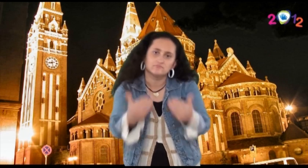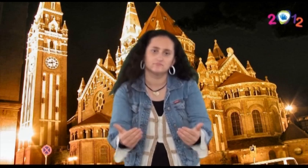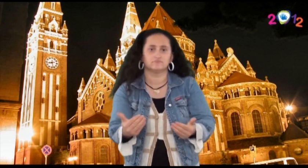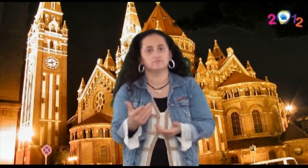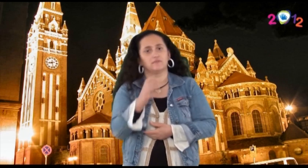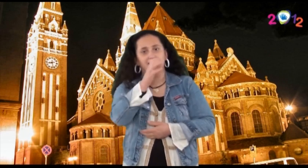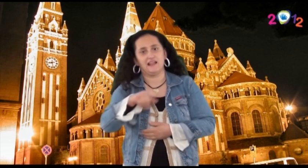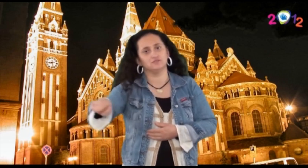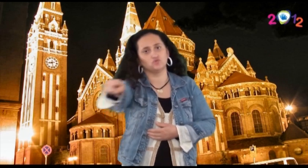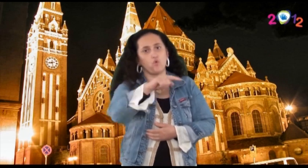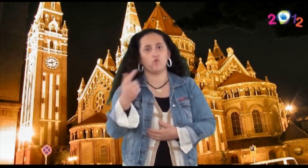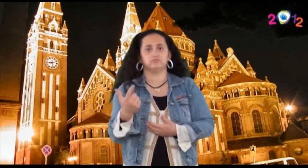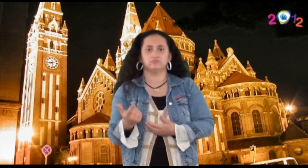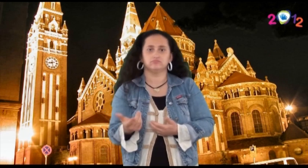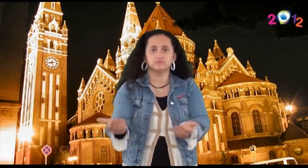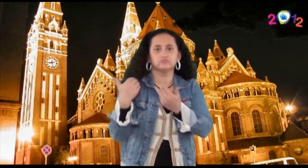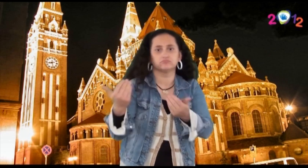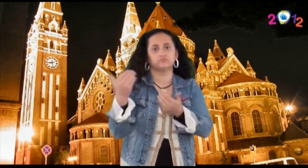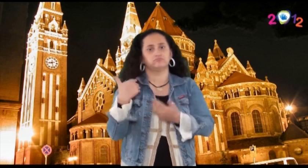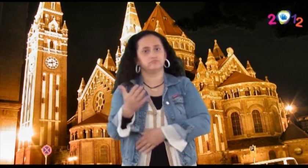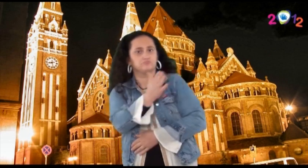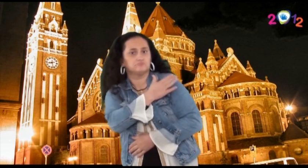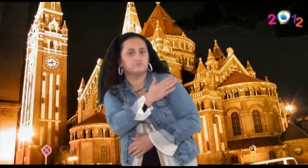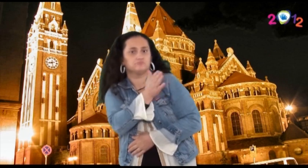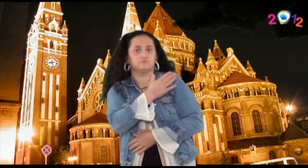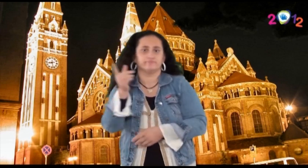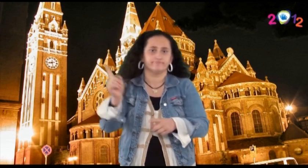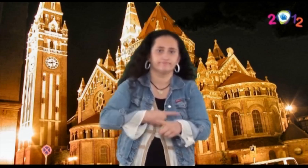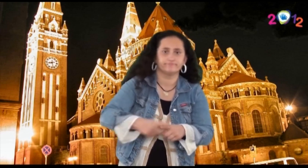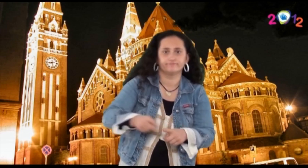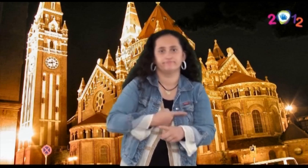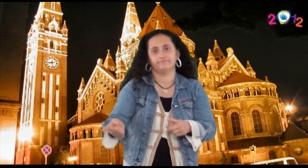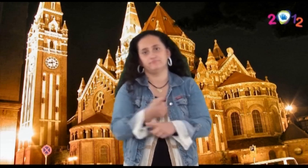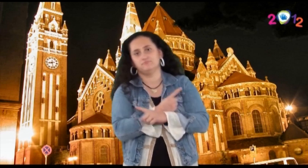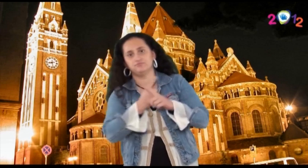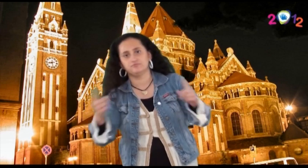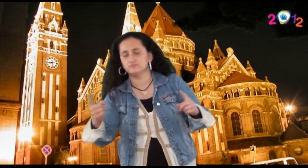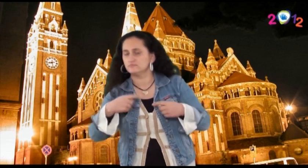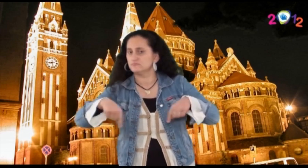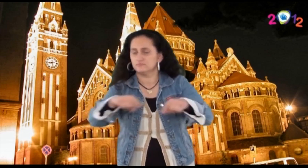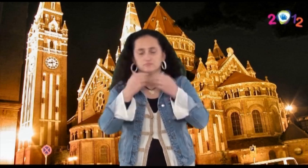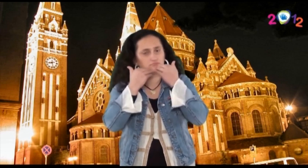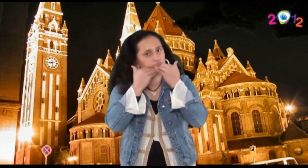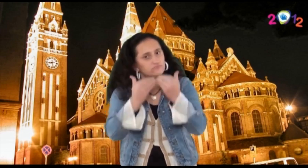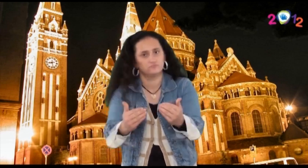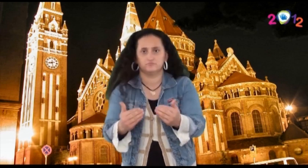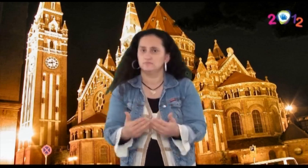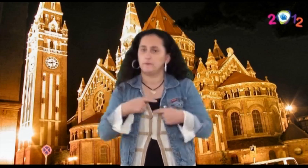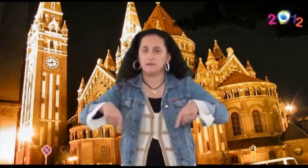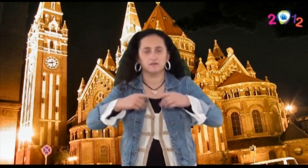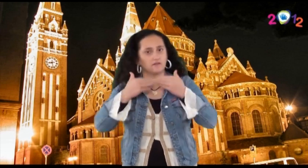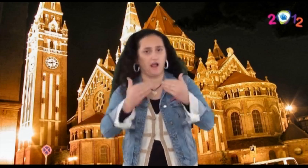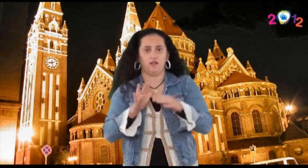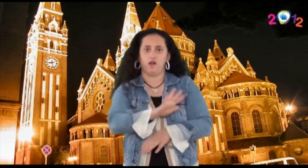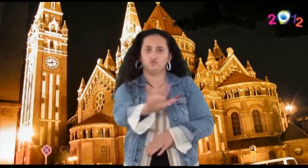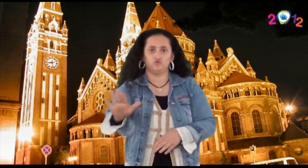Köszönjük a nézõk támogatását, dicséretét, kritikáját, satöbbi, mindannyian hálásan köszönjük.